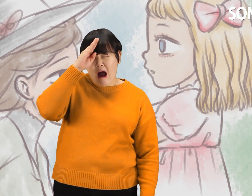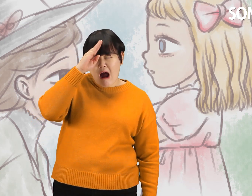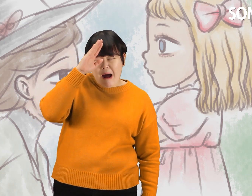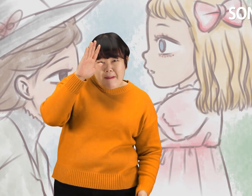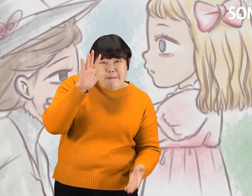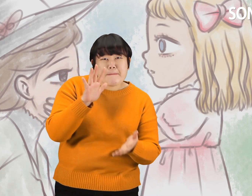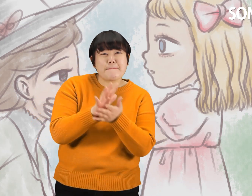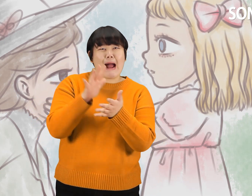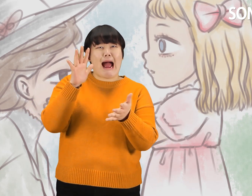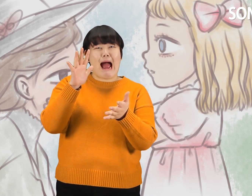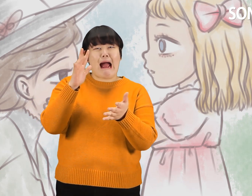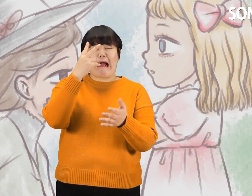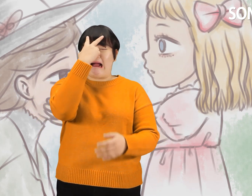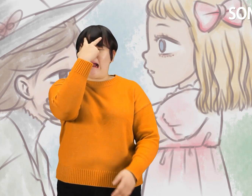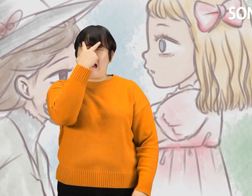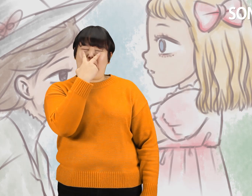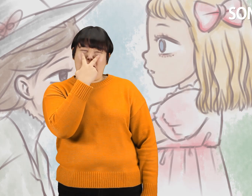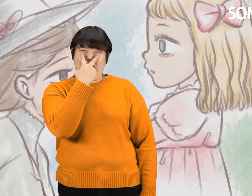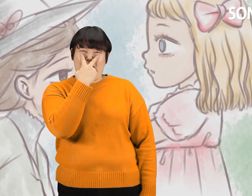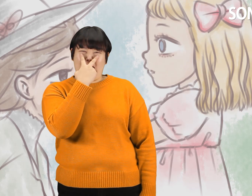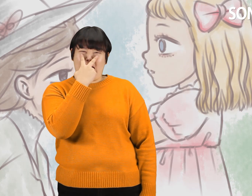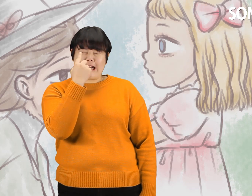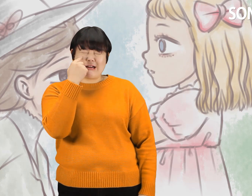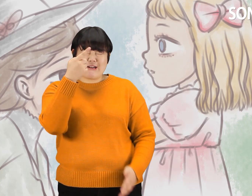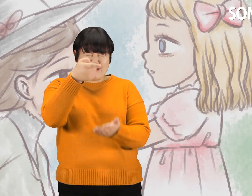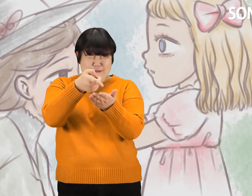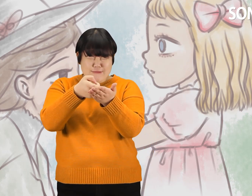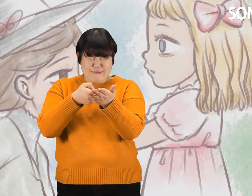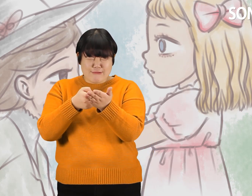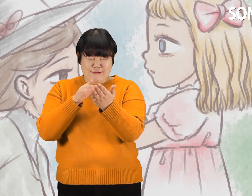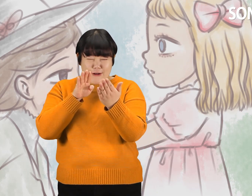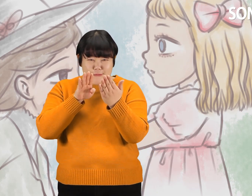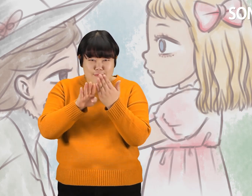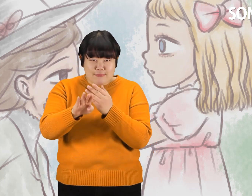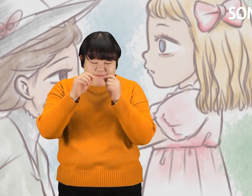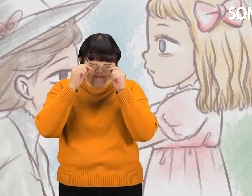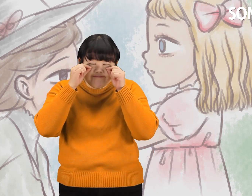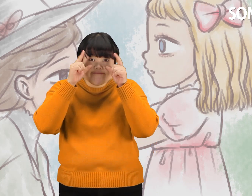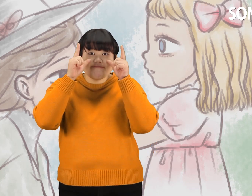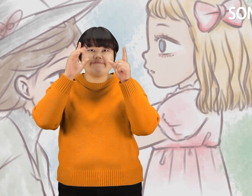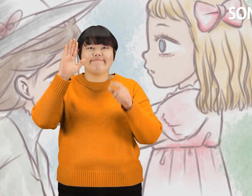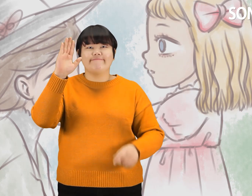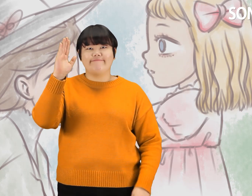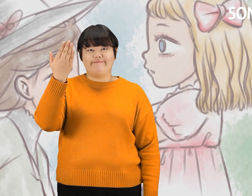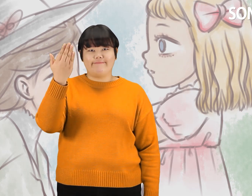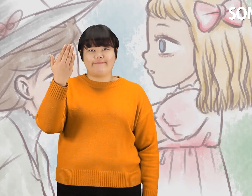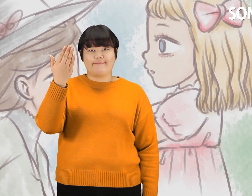サリバン先生も子供のころの病気を患って目がよく見えませんでした。